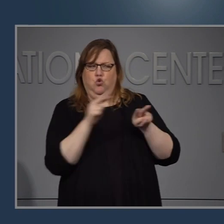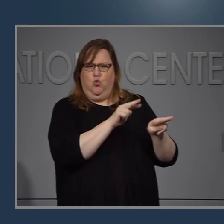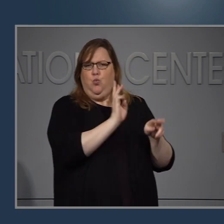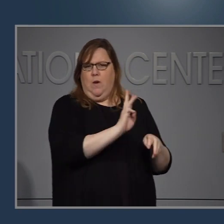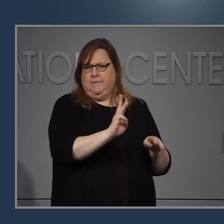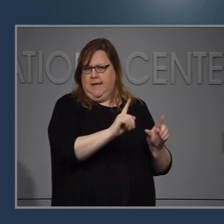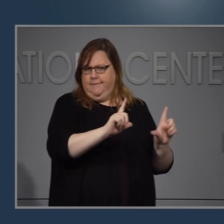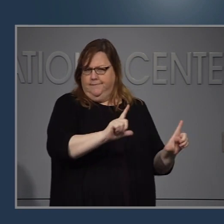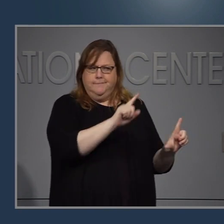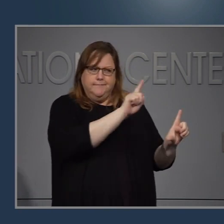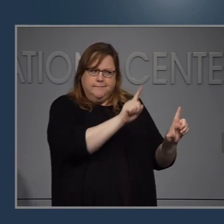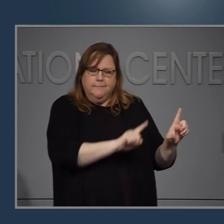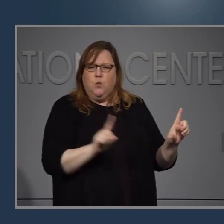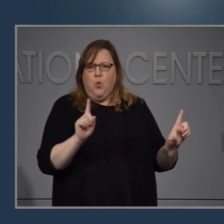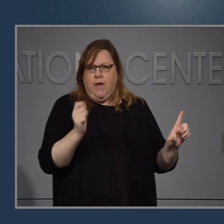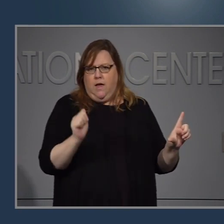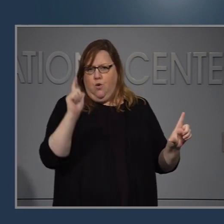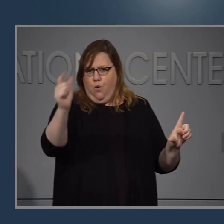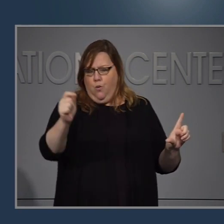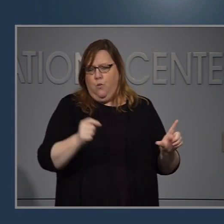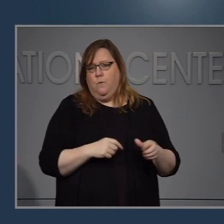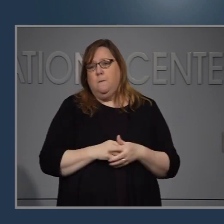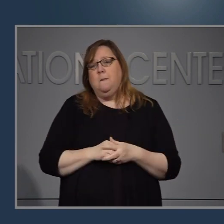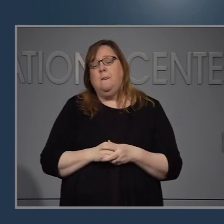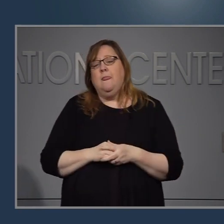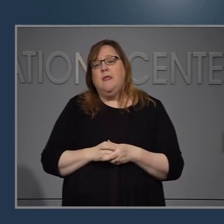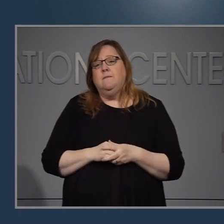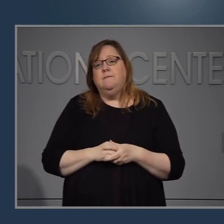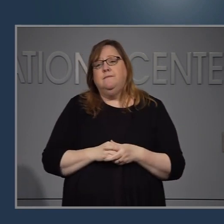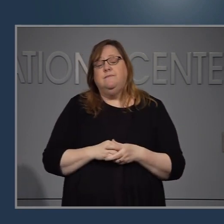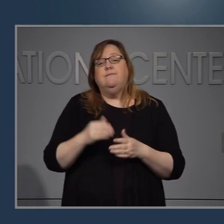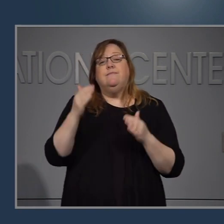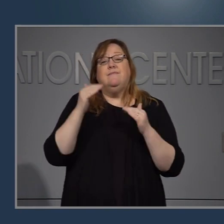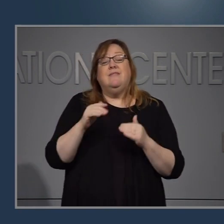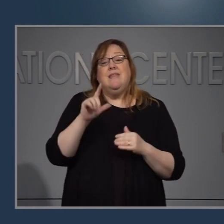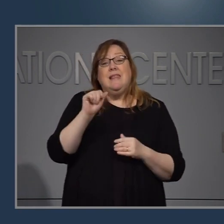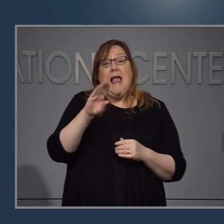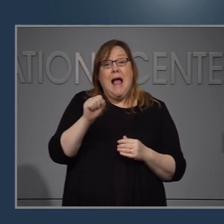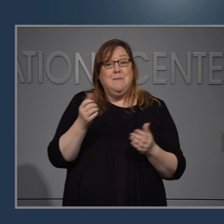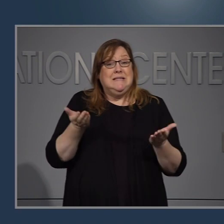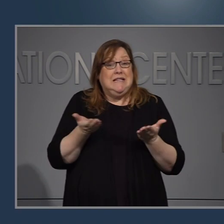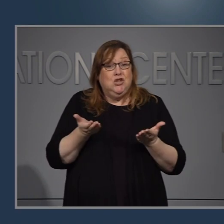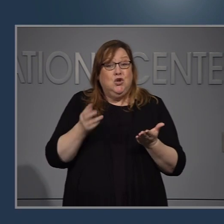hospitales y aquí, en Carolina del Norte nuevamente están teniendo escasez de químicos